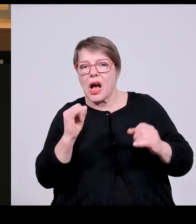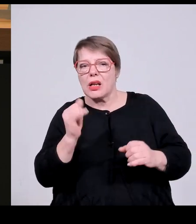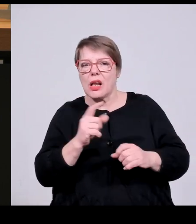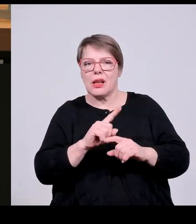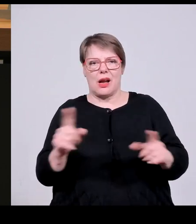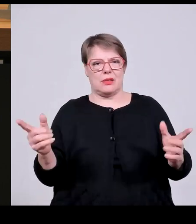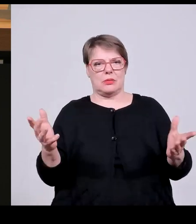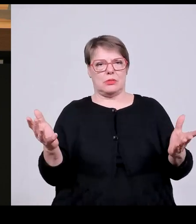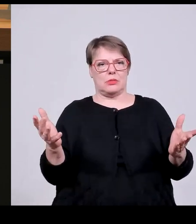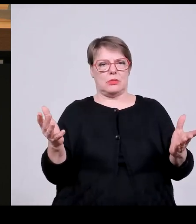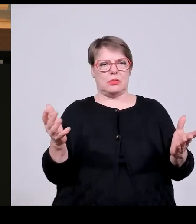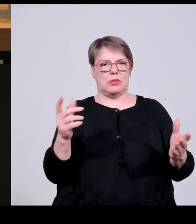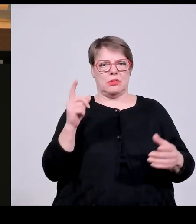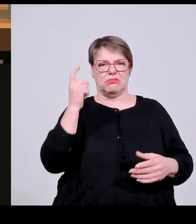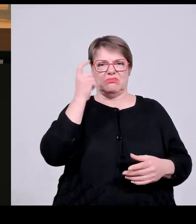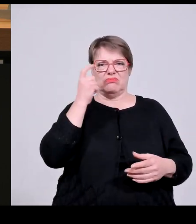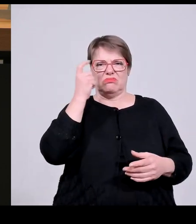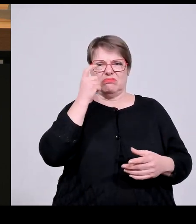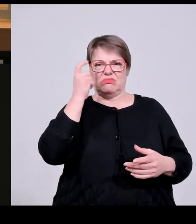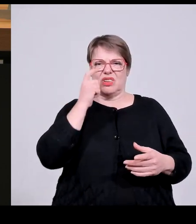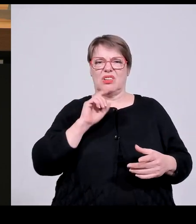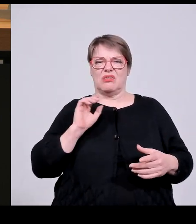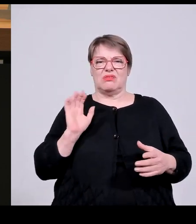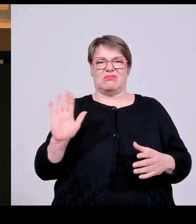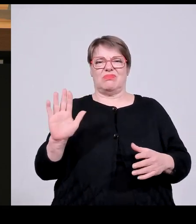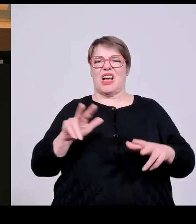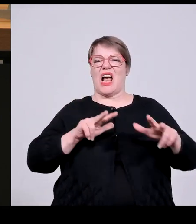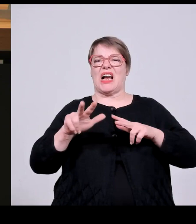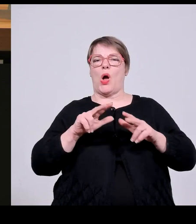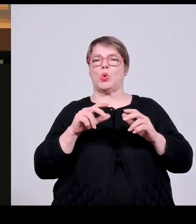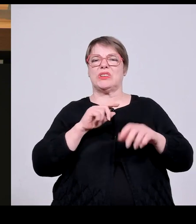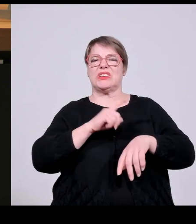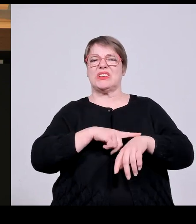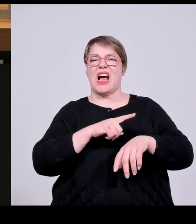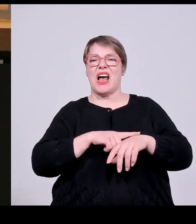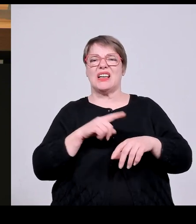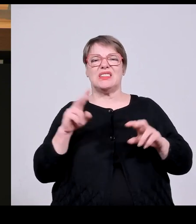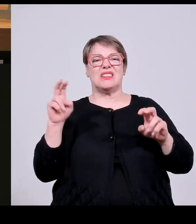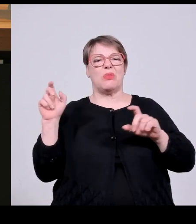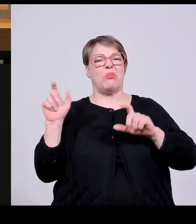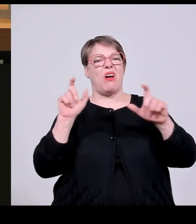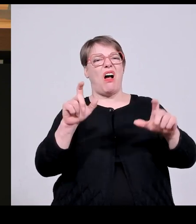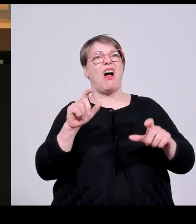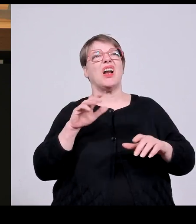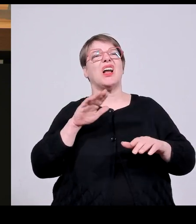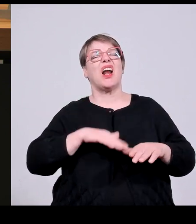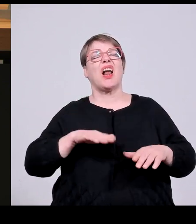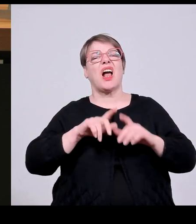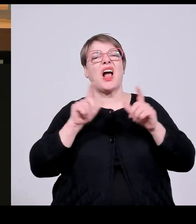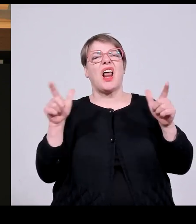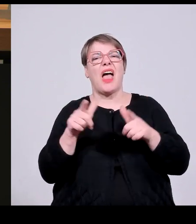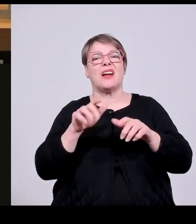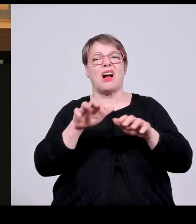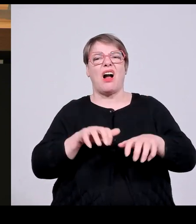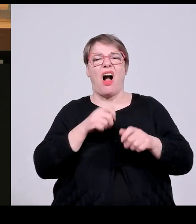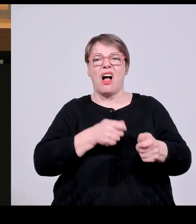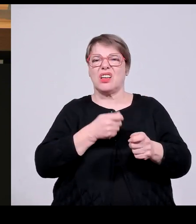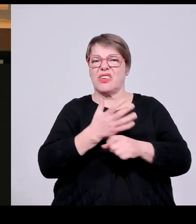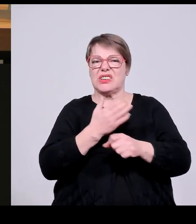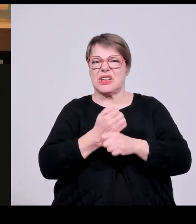haben, vernichtet worden sind. Wir beraten heute über einen Gesetzentwurf der AfD-Fraktion der den Namen Gesetz leider nicht verdient.